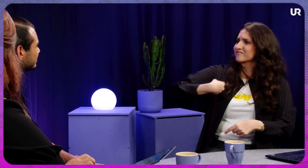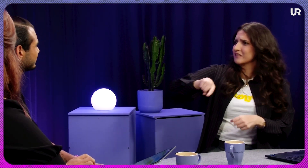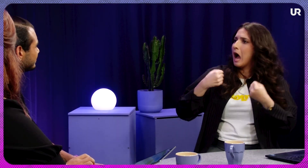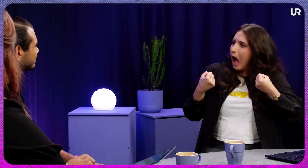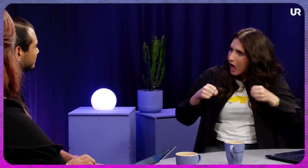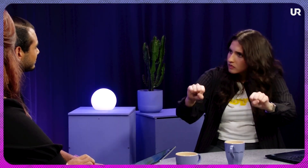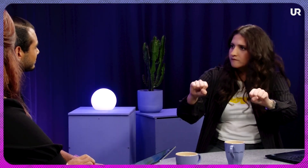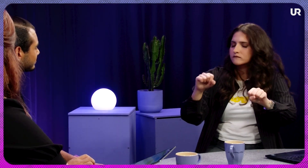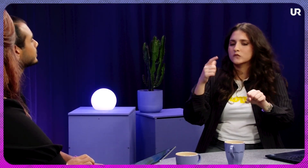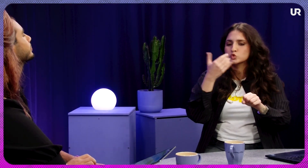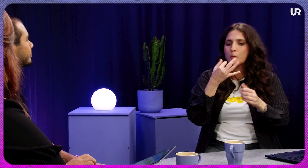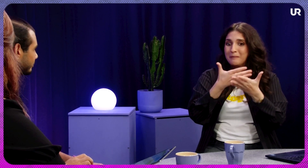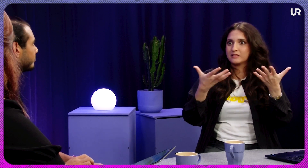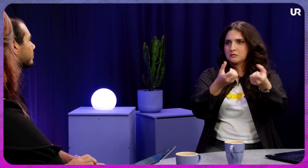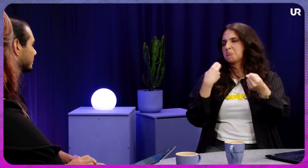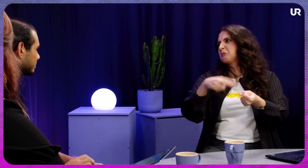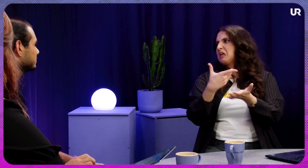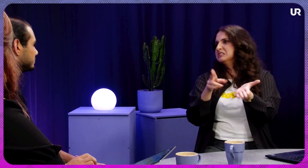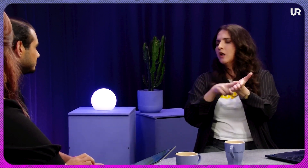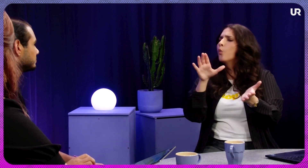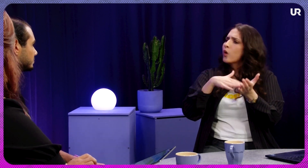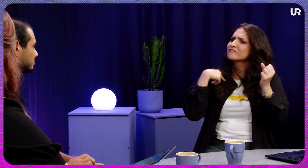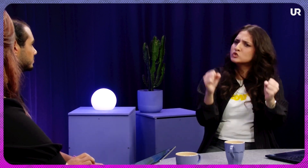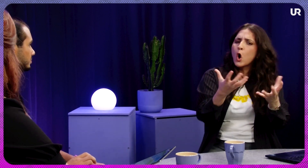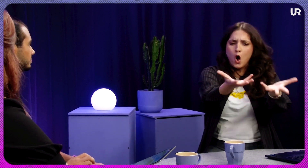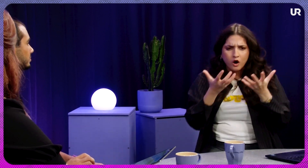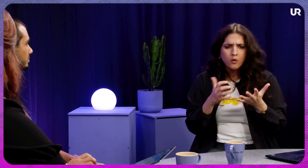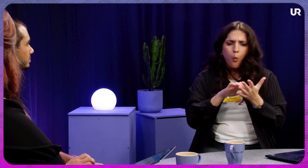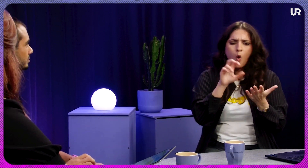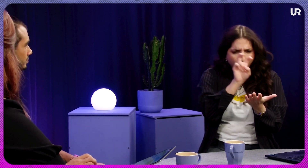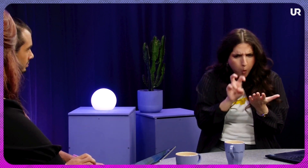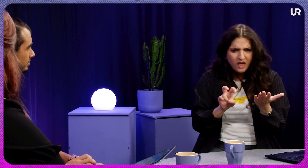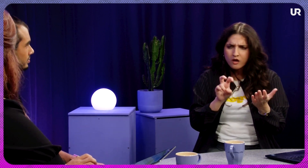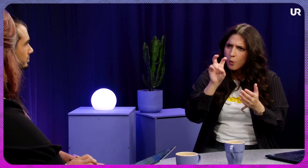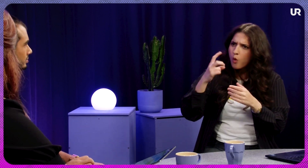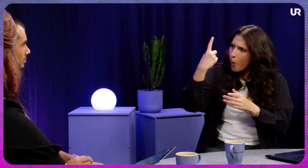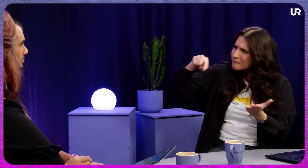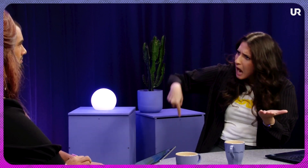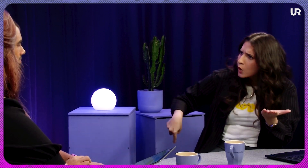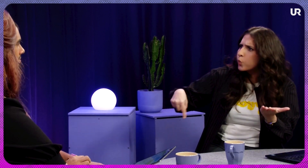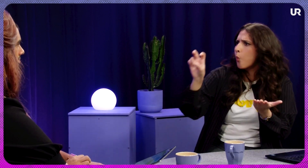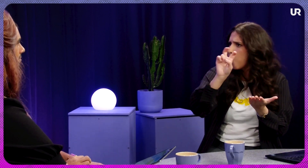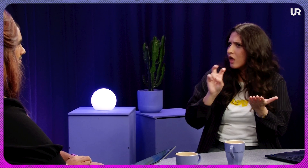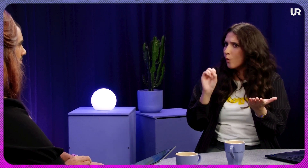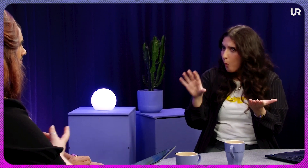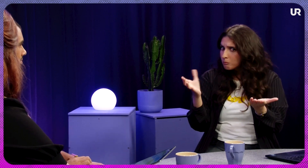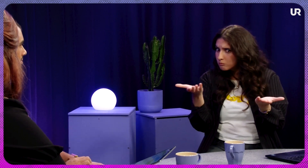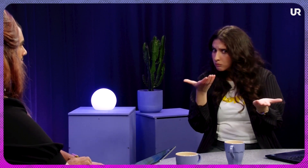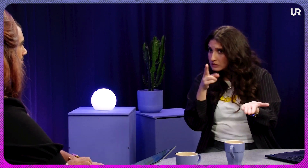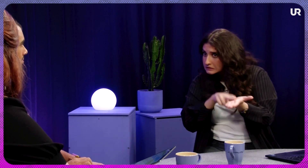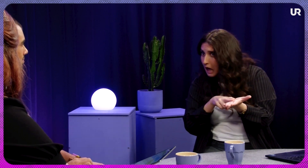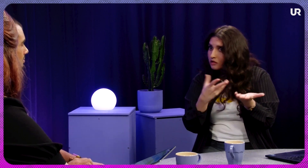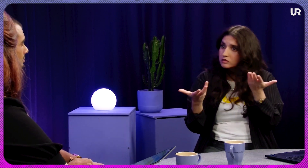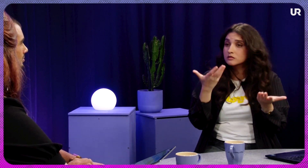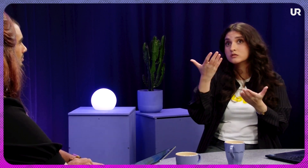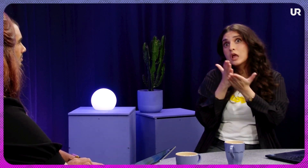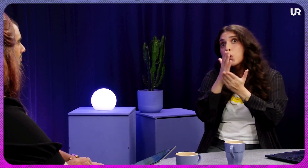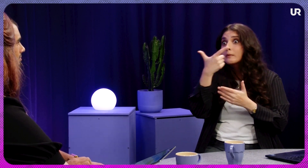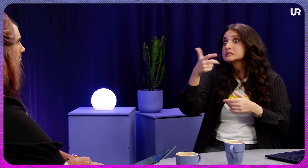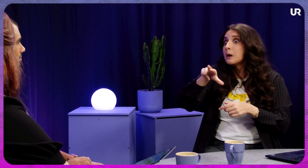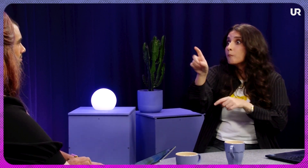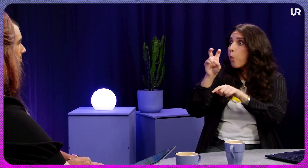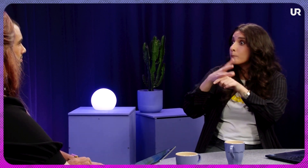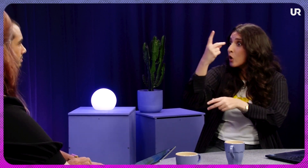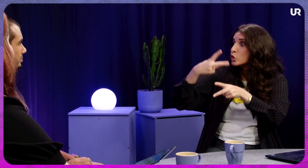Vi måste vara aktiva när vi tar in information. Inte misstro allt utan vi ska se till att vara källkritiska.